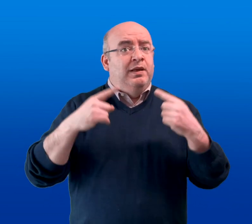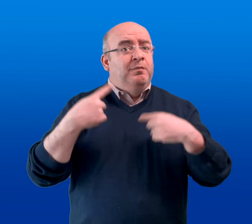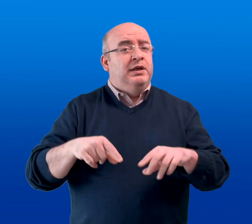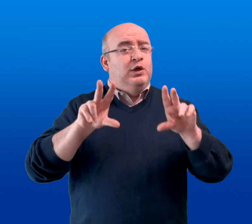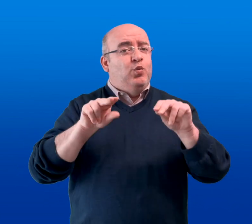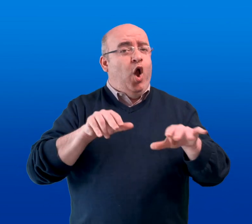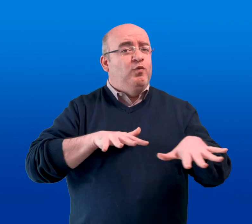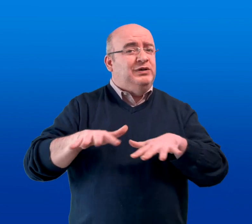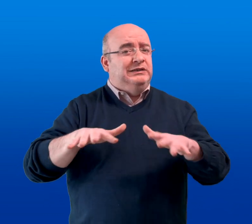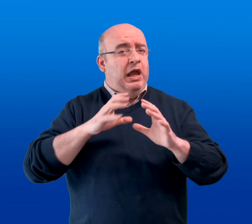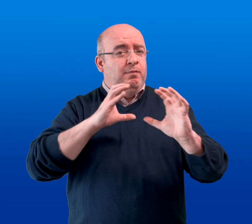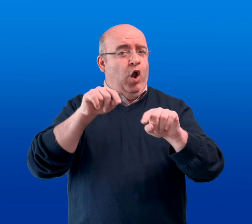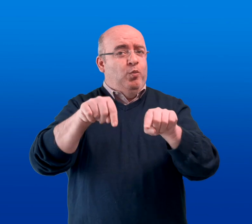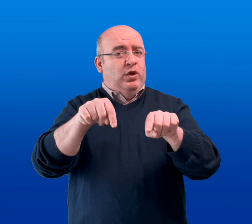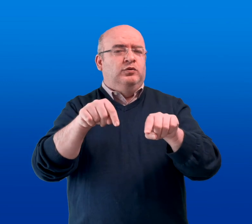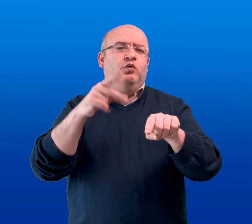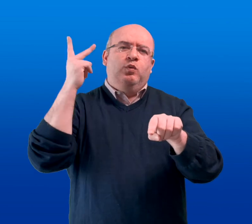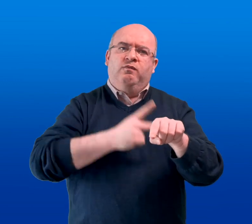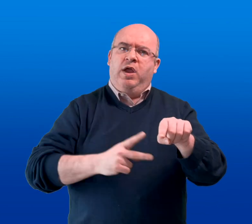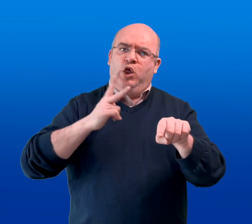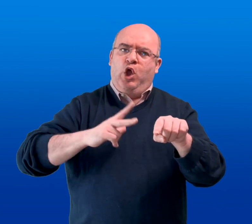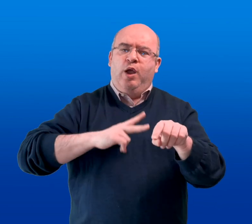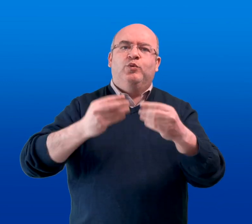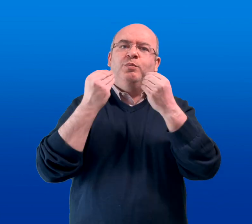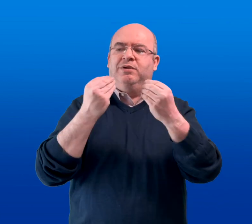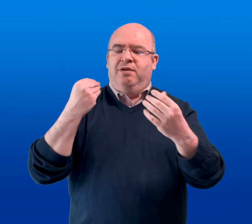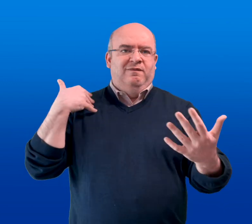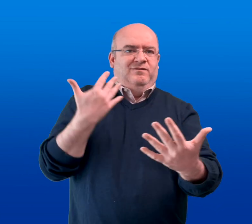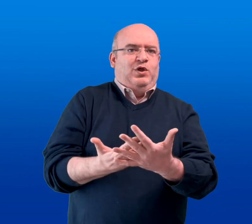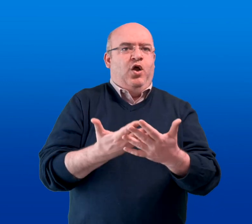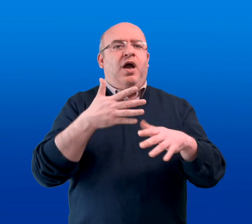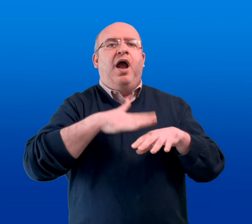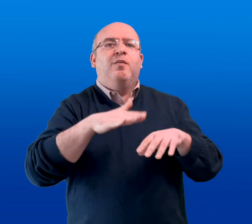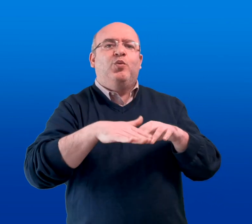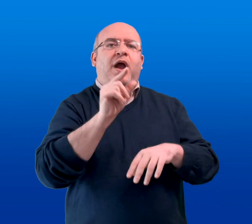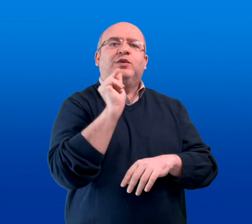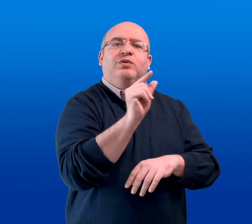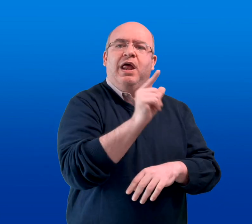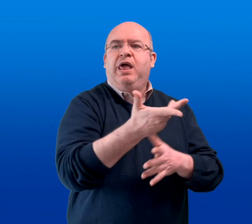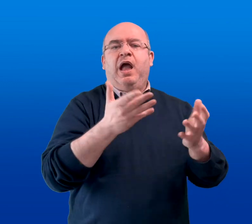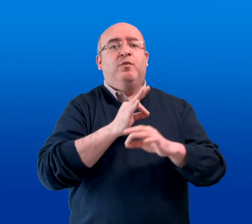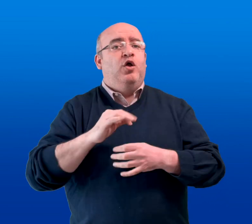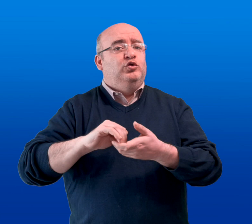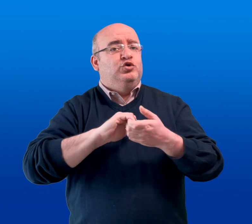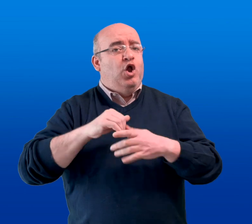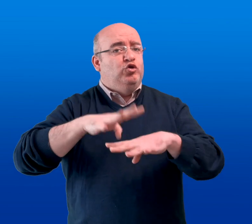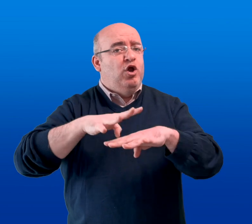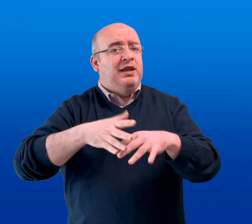Sicuri che questo nuovo sistema di comunicazione, che si aggiunge a quello in funzione su Telegram, alle nostre pagine ufficiali sui social e al sito web,